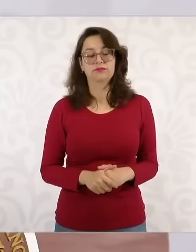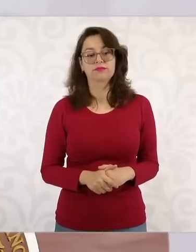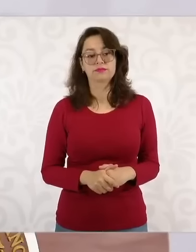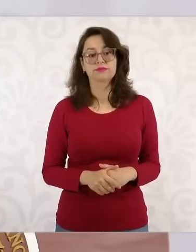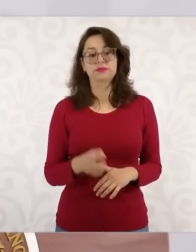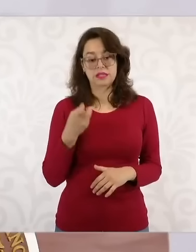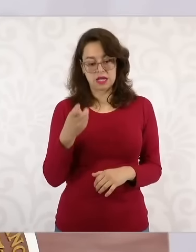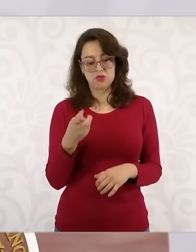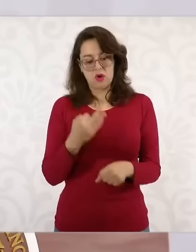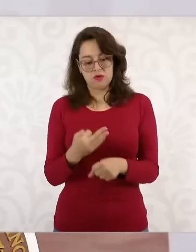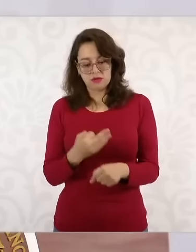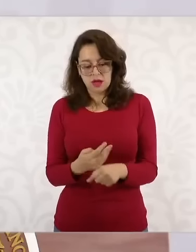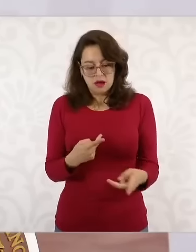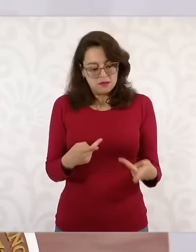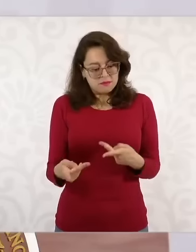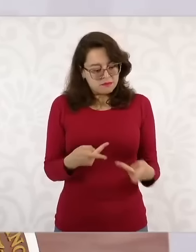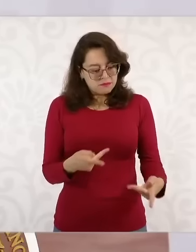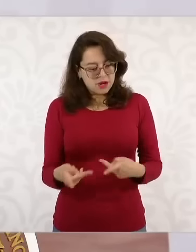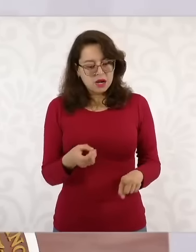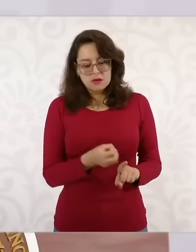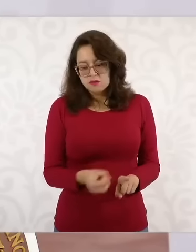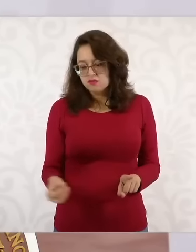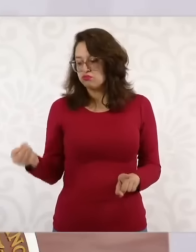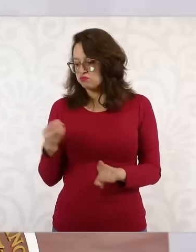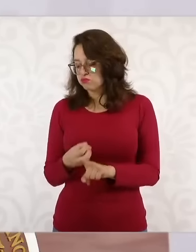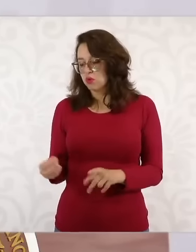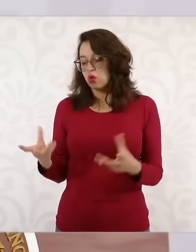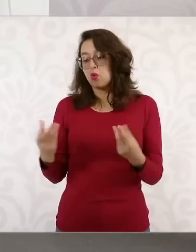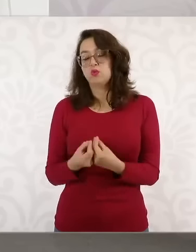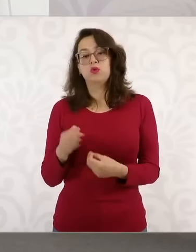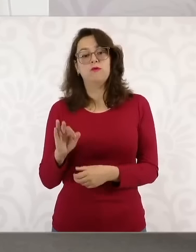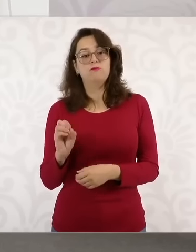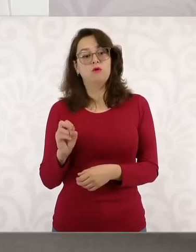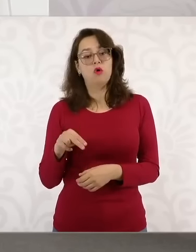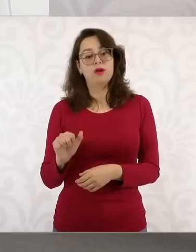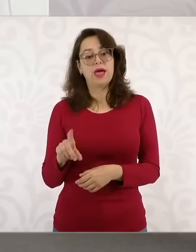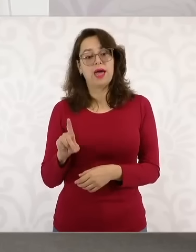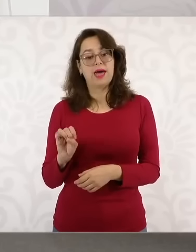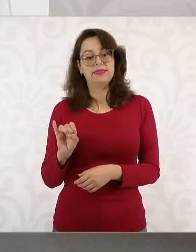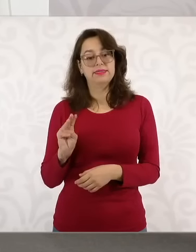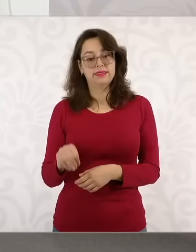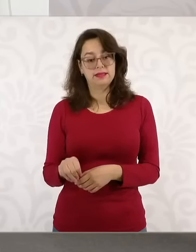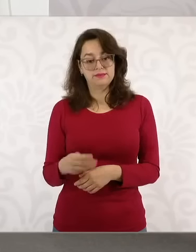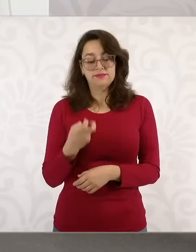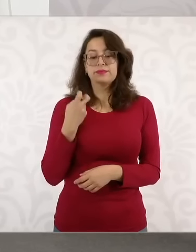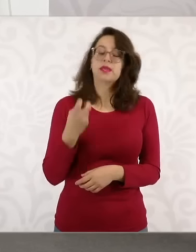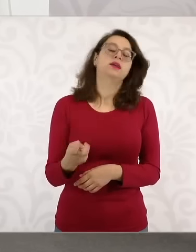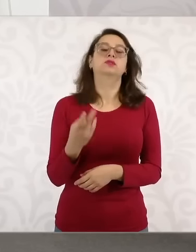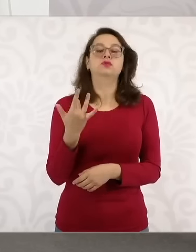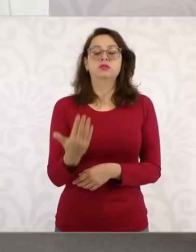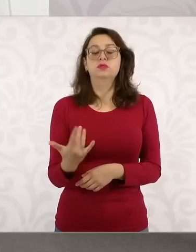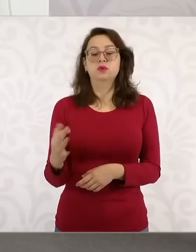en planeación y se están haciendo en conjunto con Fonadín. Esto es el 54% de la generación. Ahora,